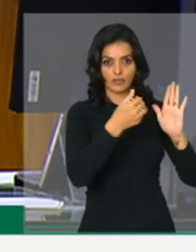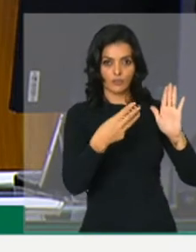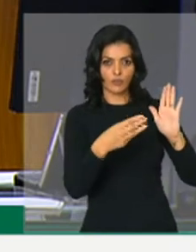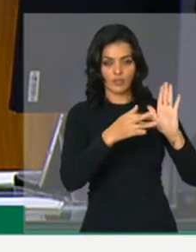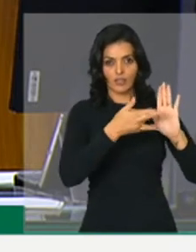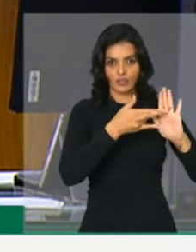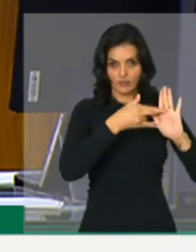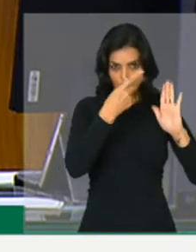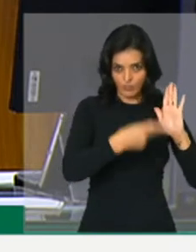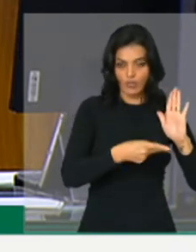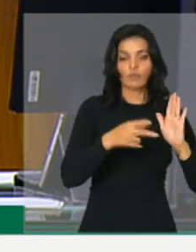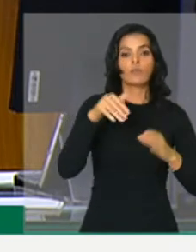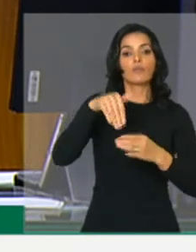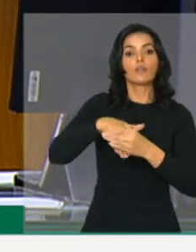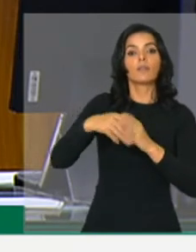FAVOR DEPUTADA TALÍRIA PETRONE. [DEPUTADO]: PRESIDENTE VOSSA EXCELÊNCIA VAI CEDER DE